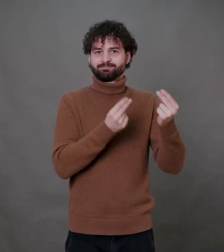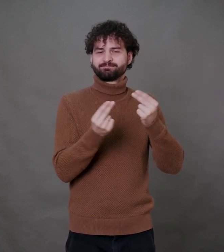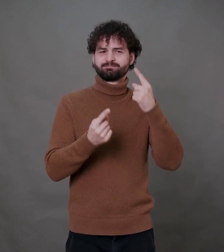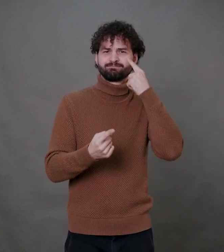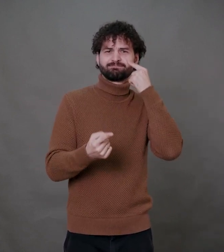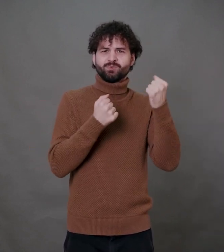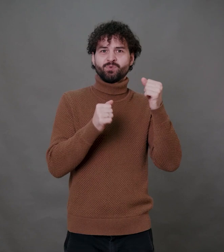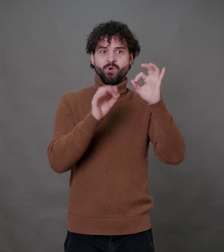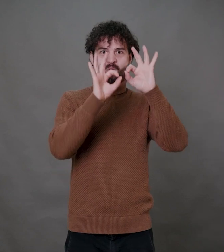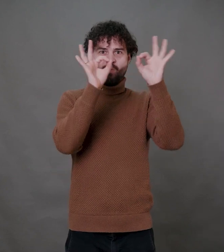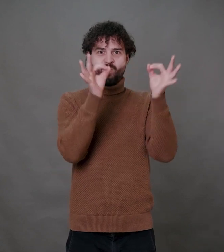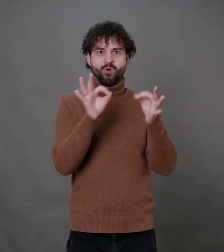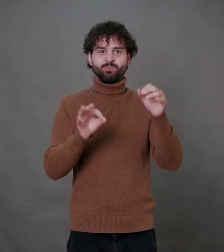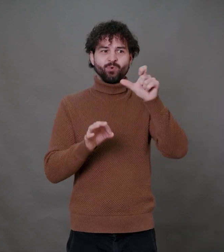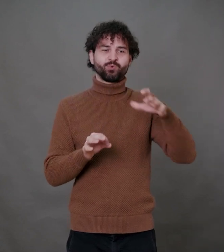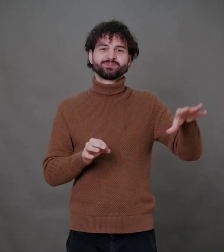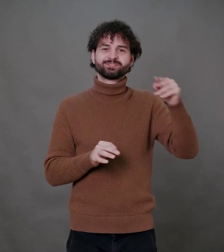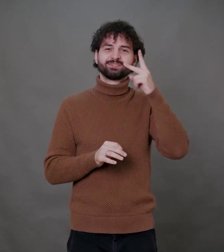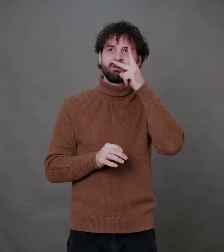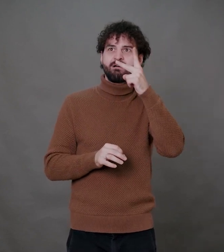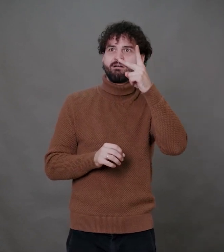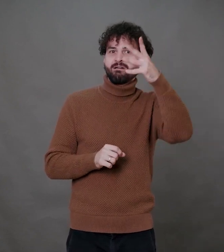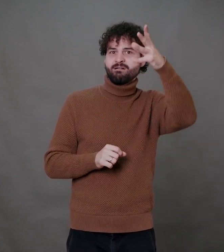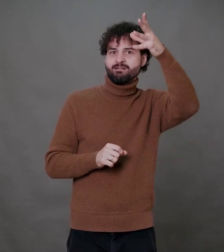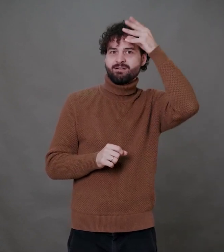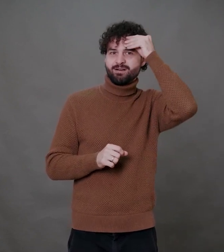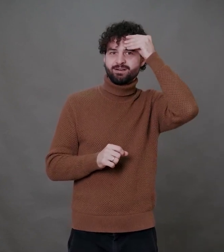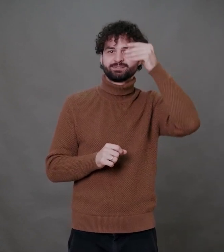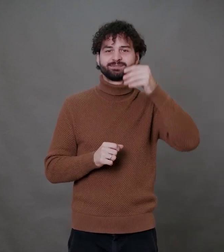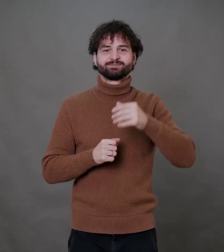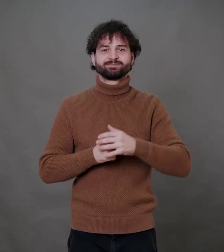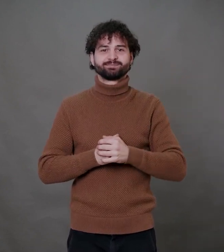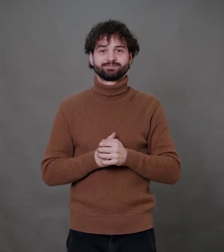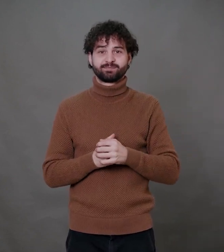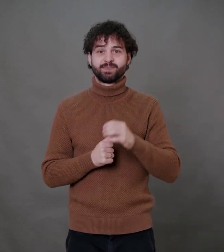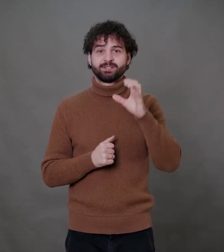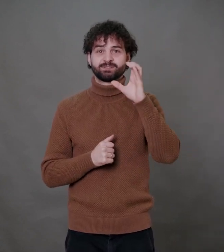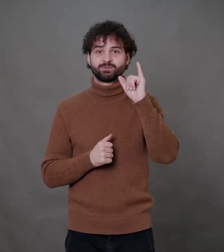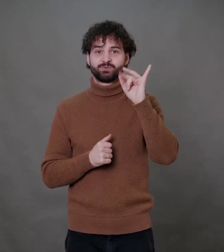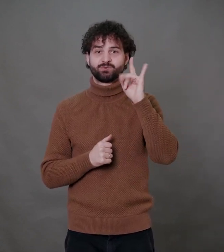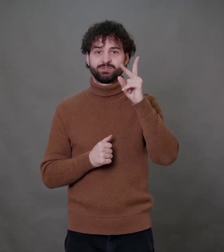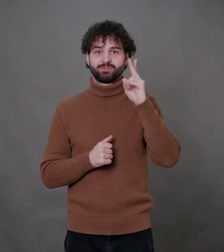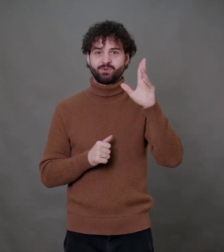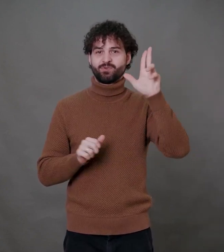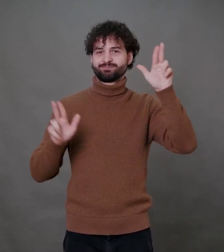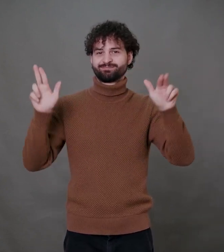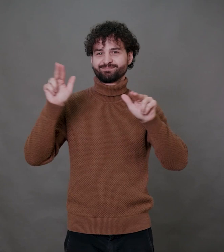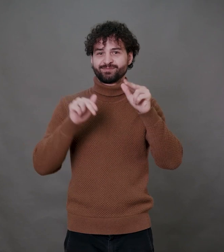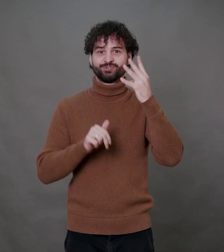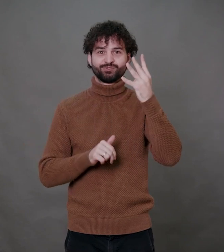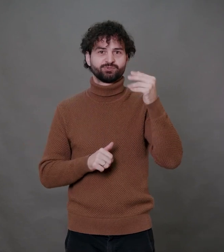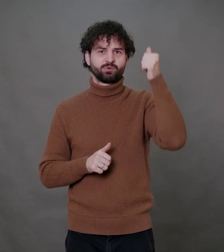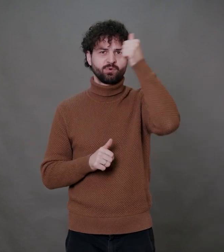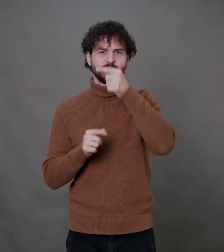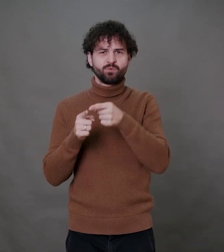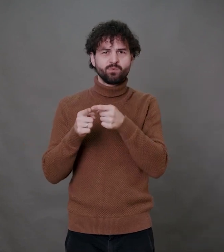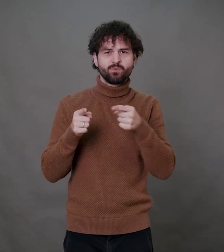впечатляющего живописного образа. Суриков писал картину четыре года